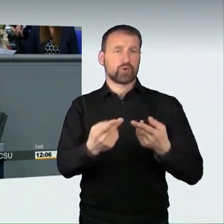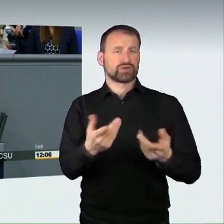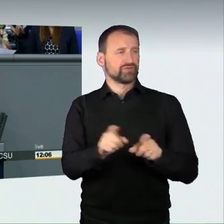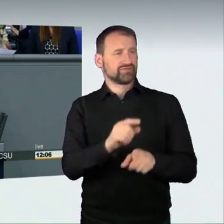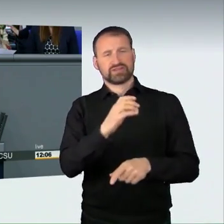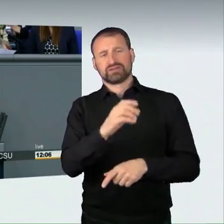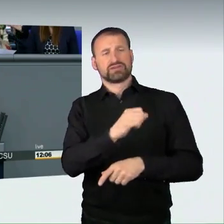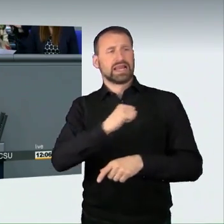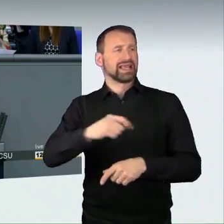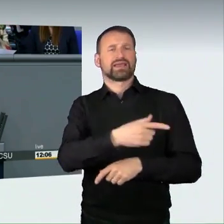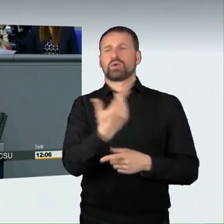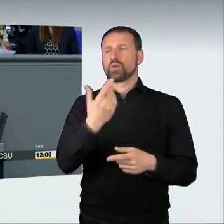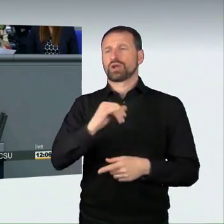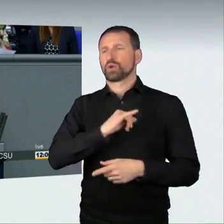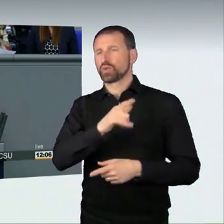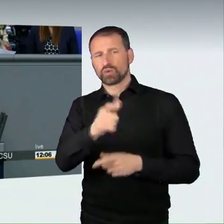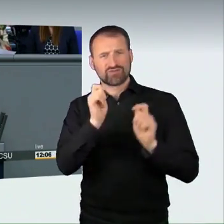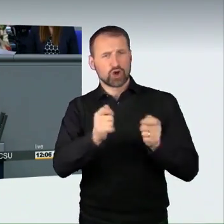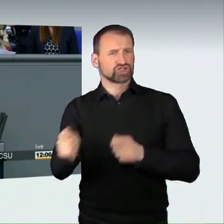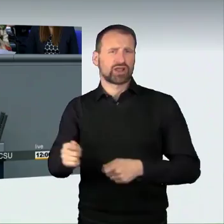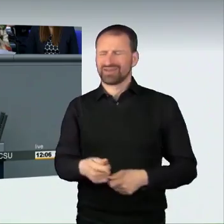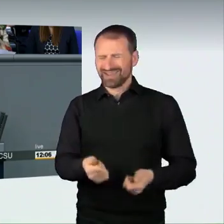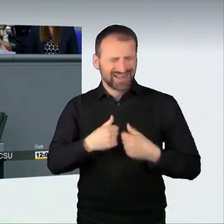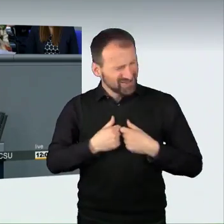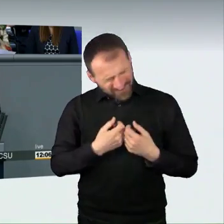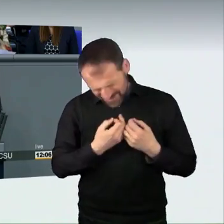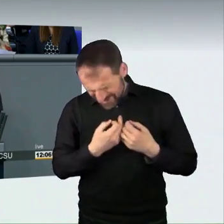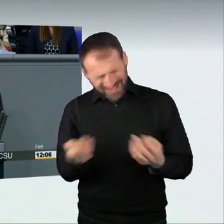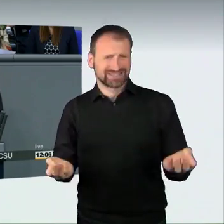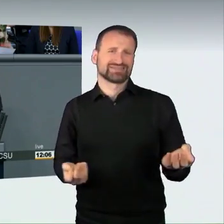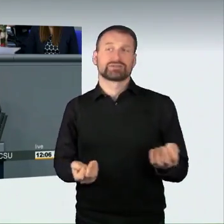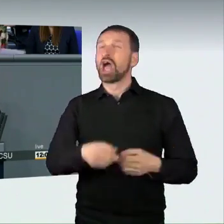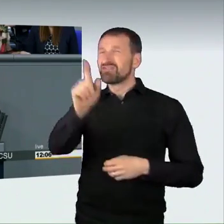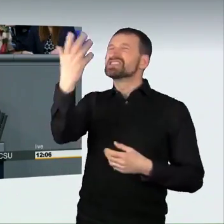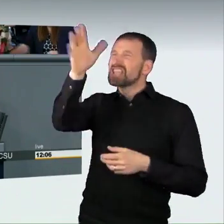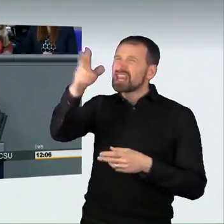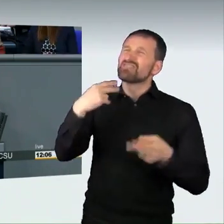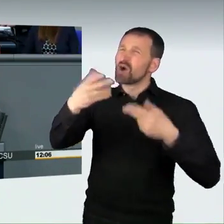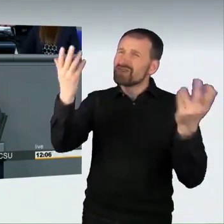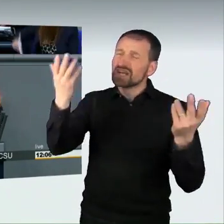überhaupt nicht weiter, meine Damen und Herren. (Zwischenrufe) Für uns ist es wichtig, dass es einen Ausgleich zwischen